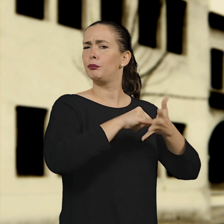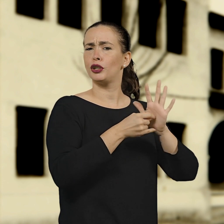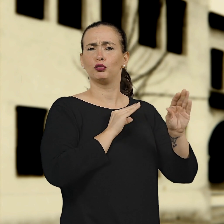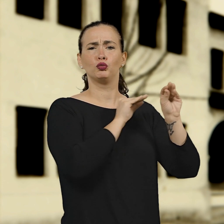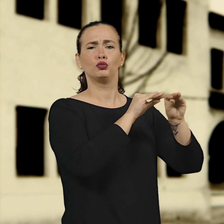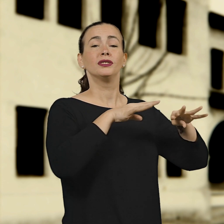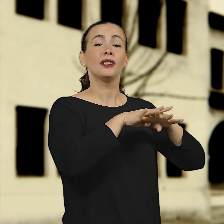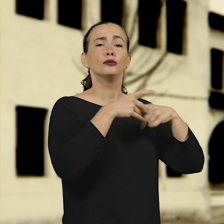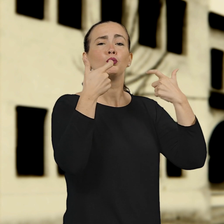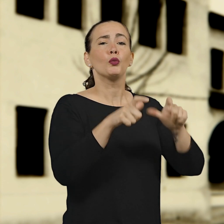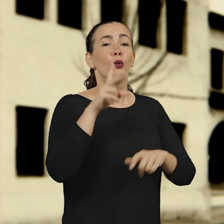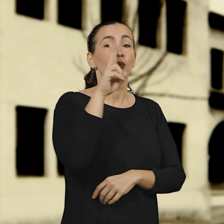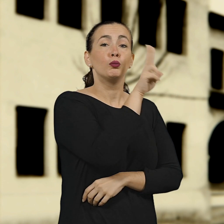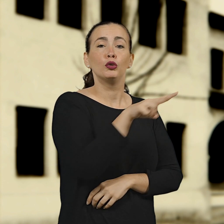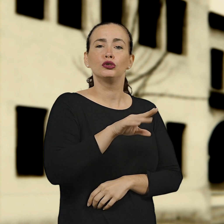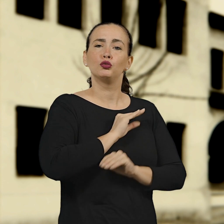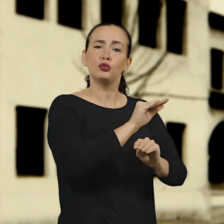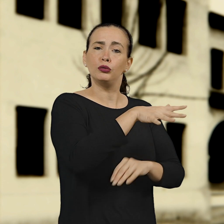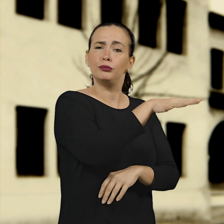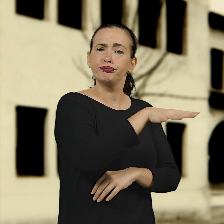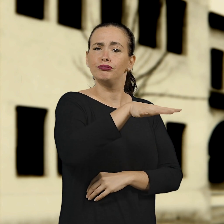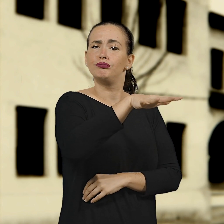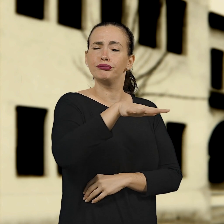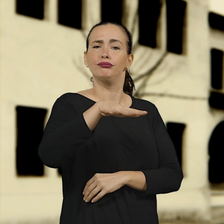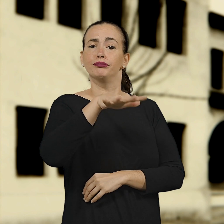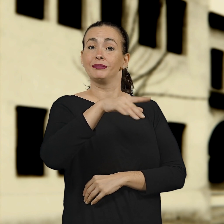un projecte de la Xarxa de Museus Locals que organitza exposicions articulades